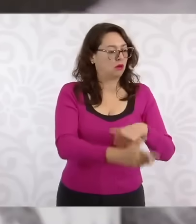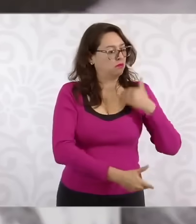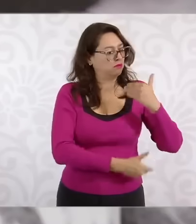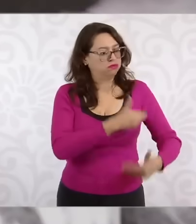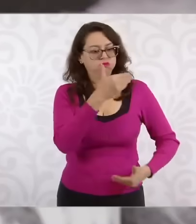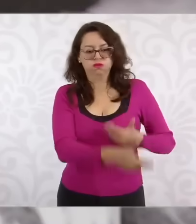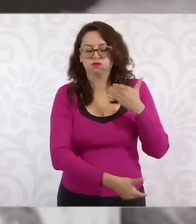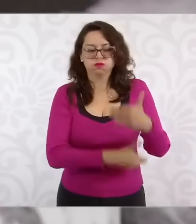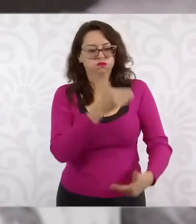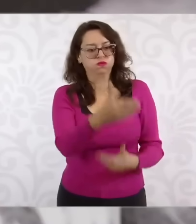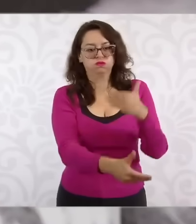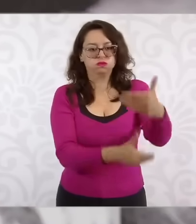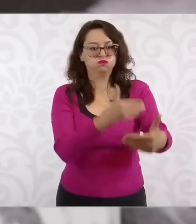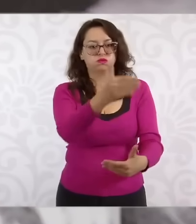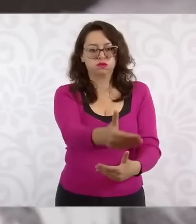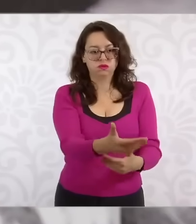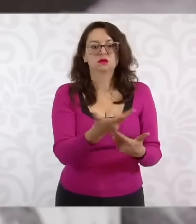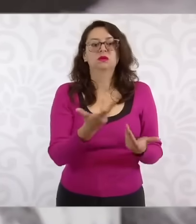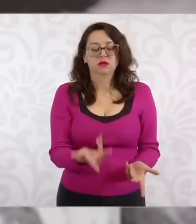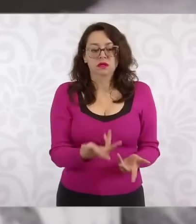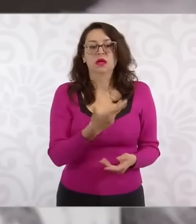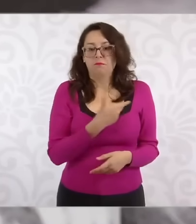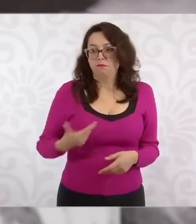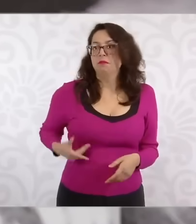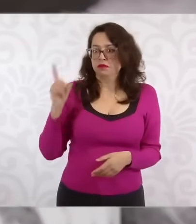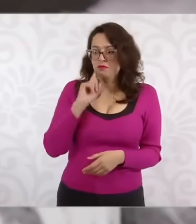También ha habido un fortalecimiento por instrucciones de la presidenta de la policía